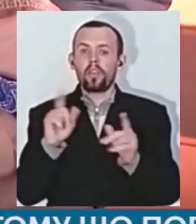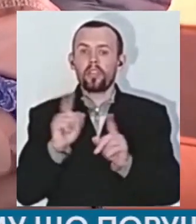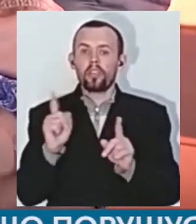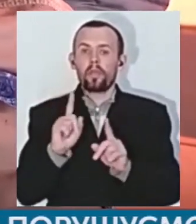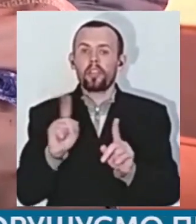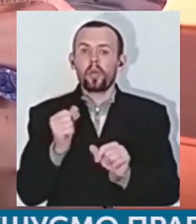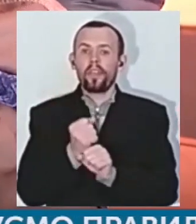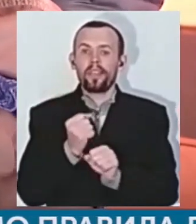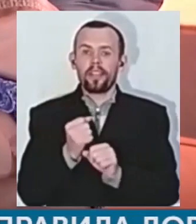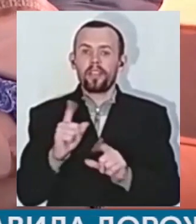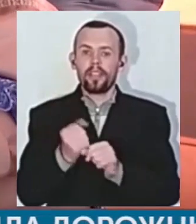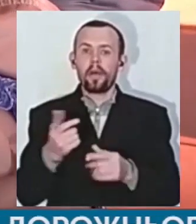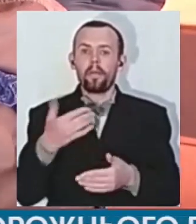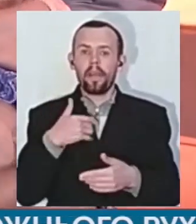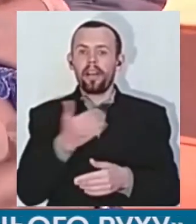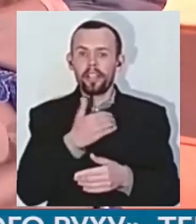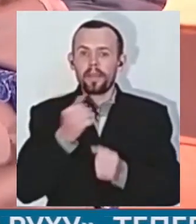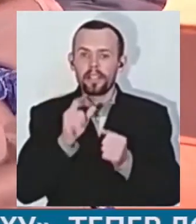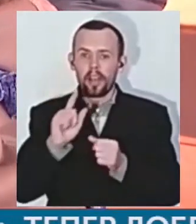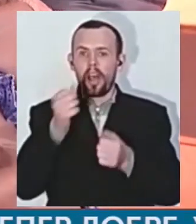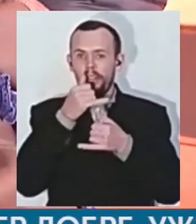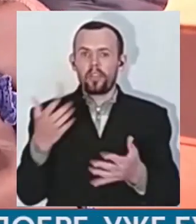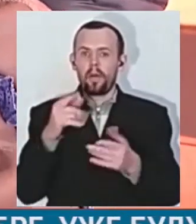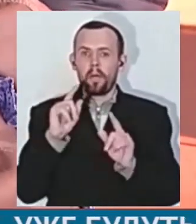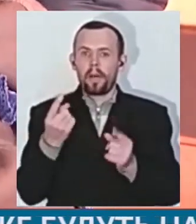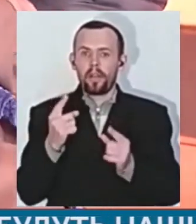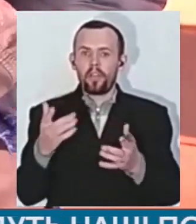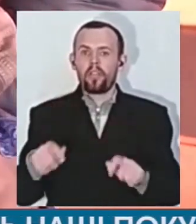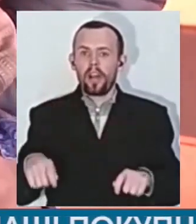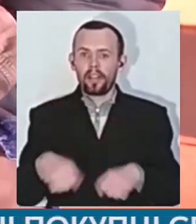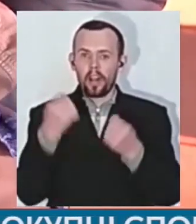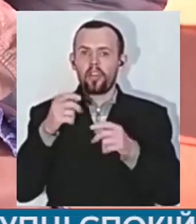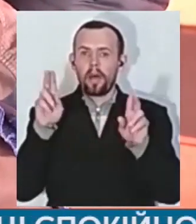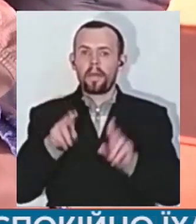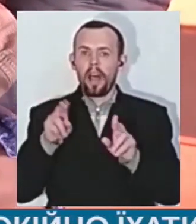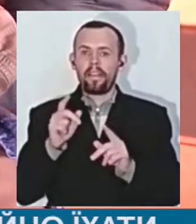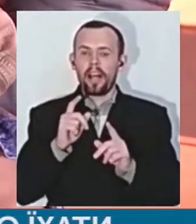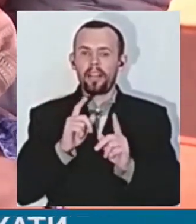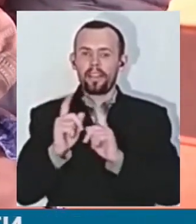Ми хочемо заїхати, але не можемо, тому що порушуємо правила дорожнього руху». Тепер добре.